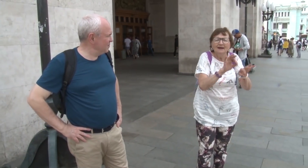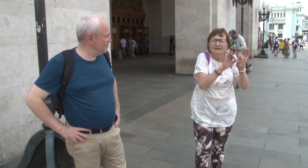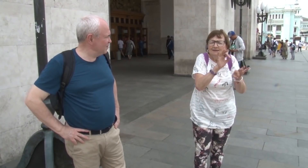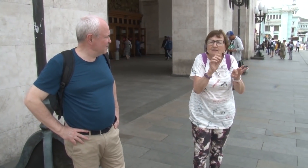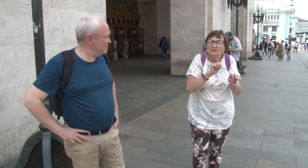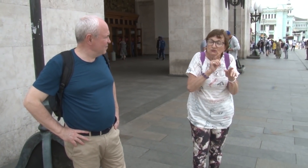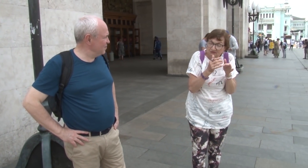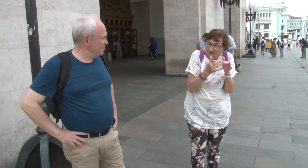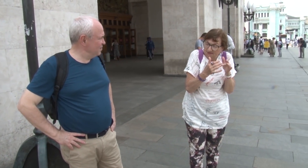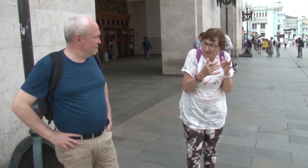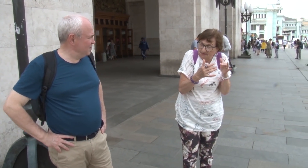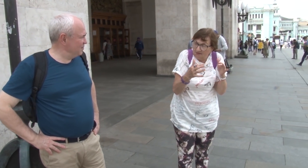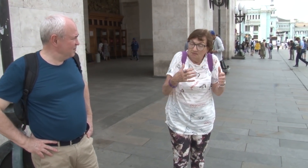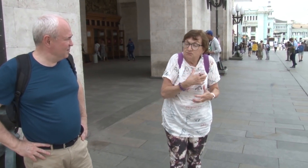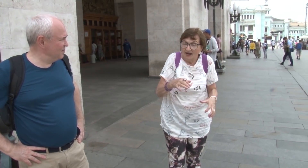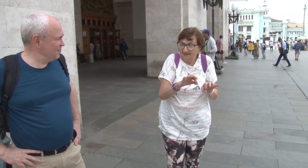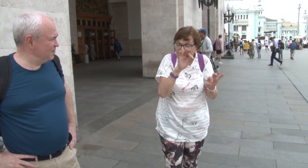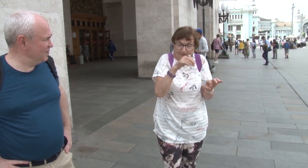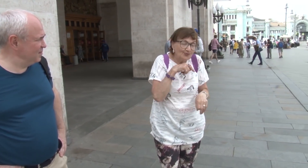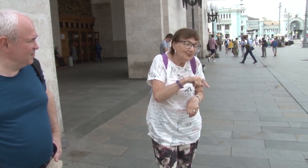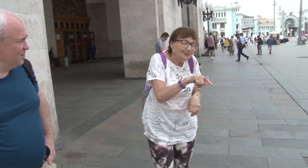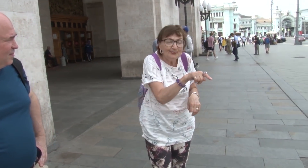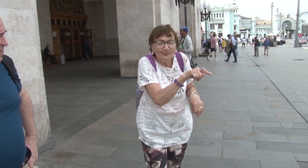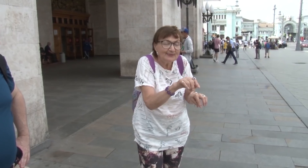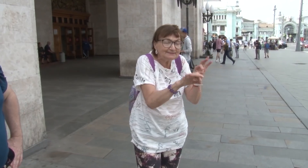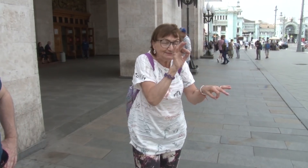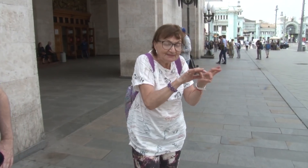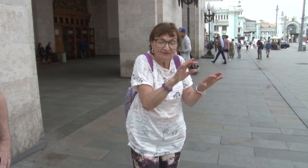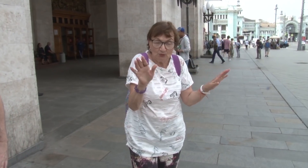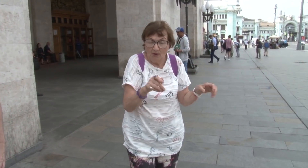Выбор был богатый – глаза разбегались.